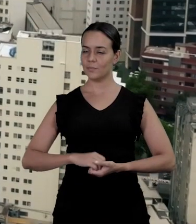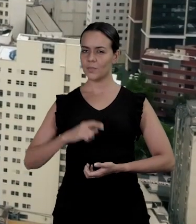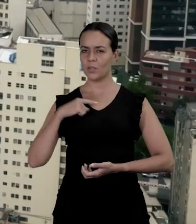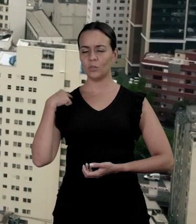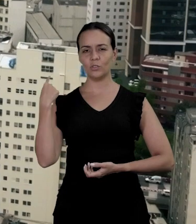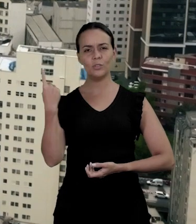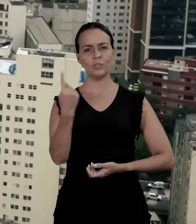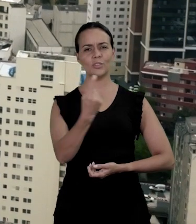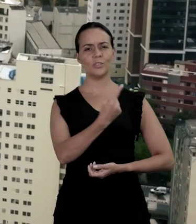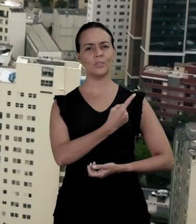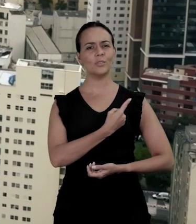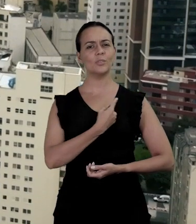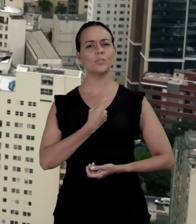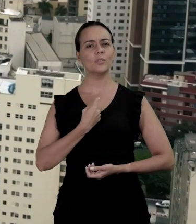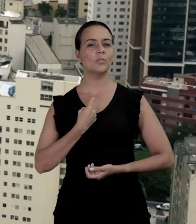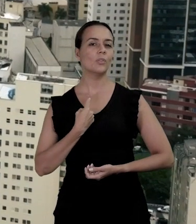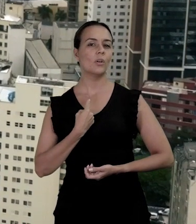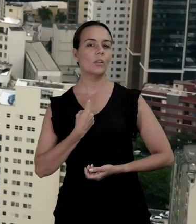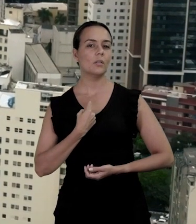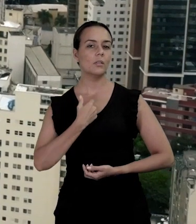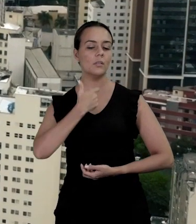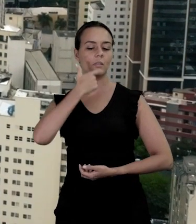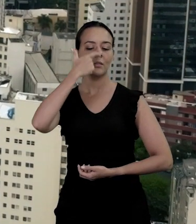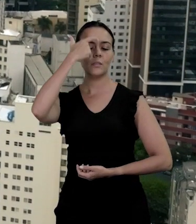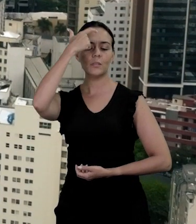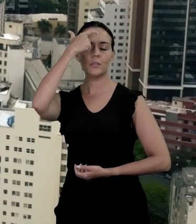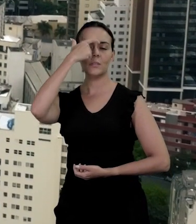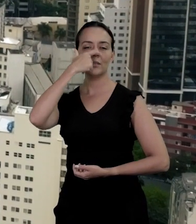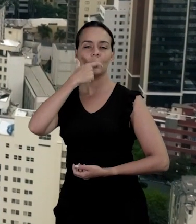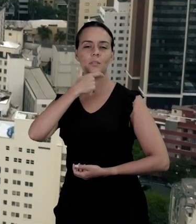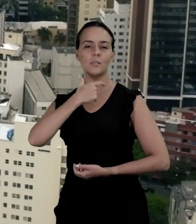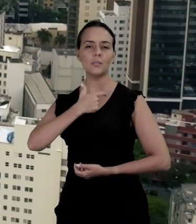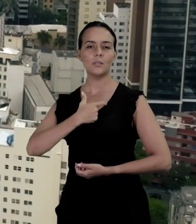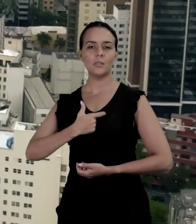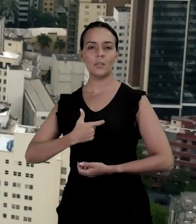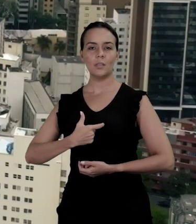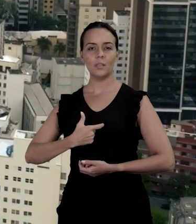Nós somos seres temporais.